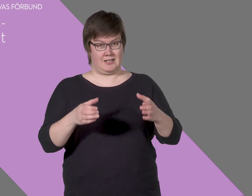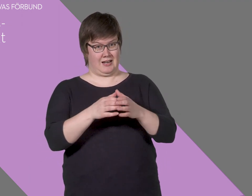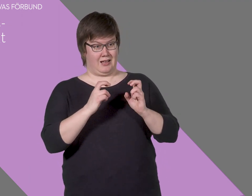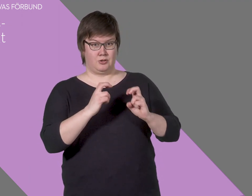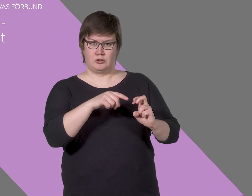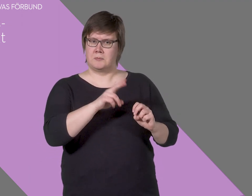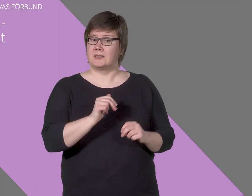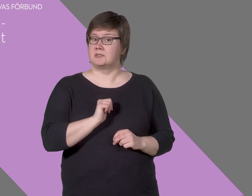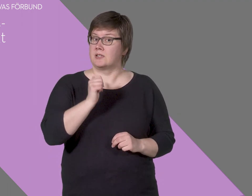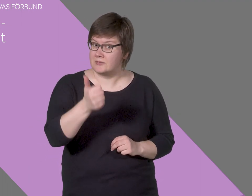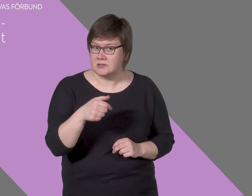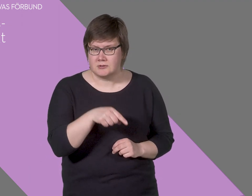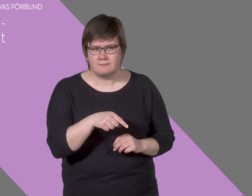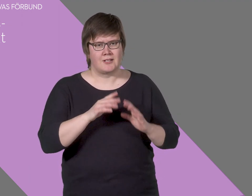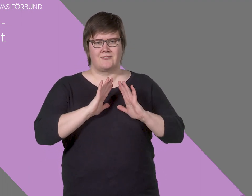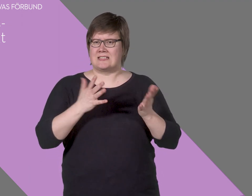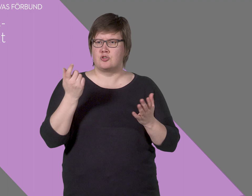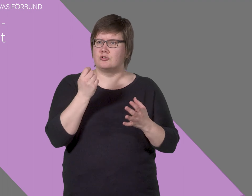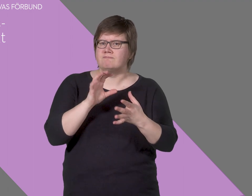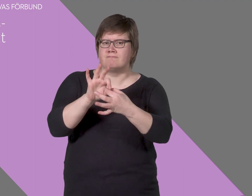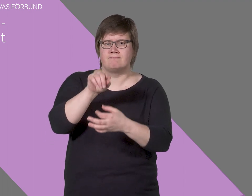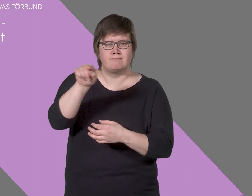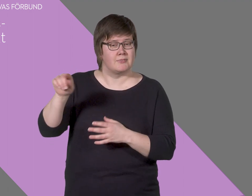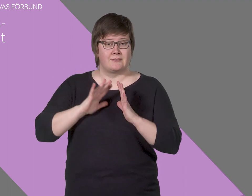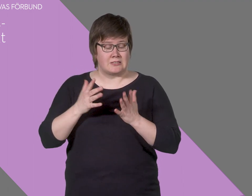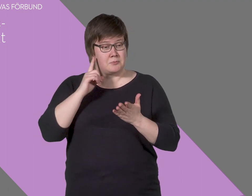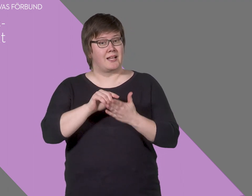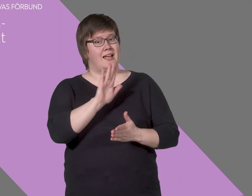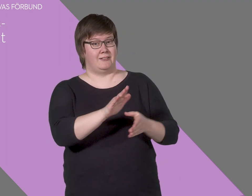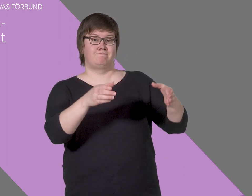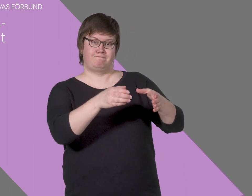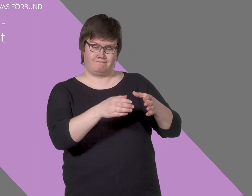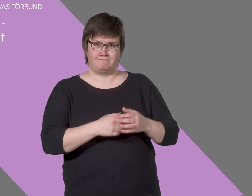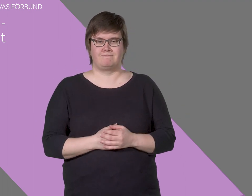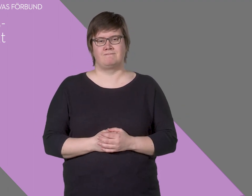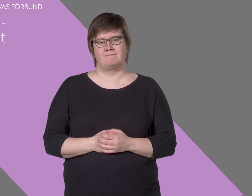Delegationen är ett självständigt och oberoende organ.